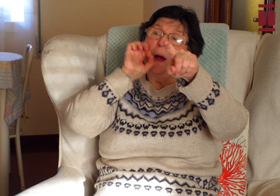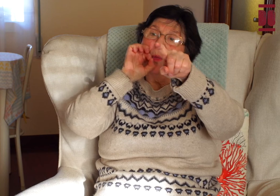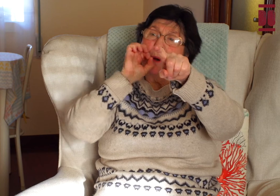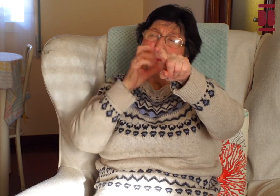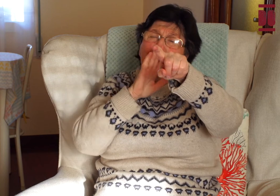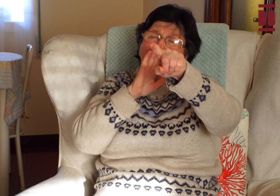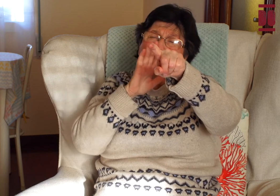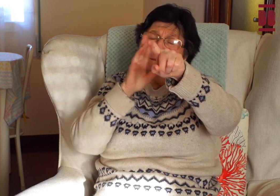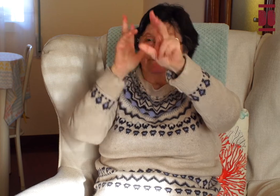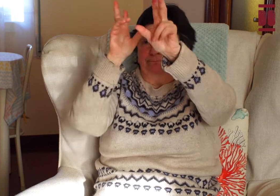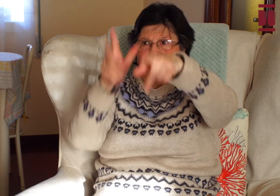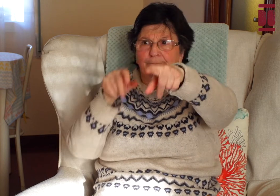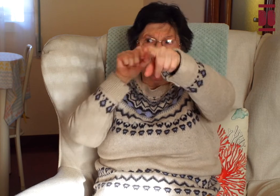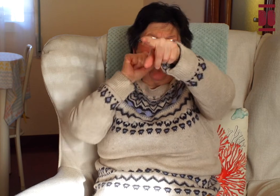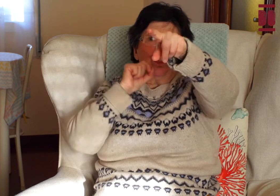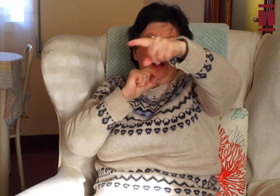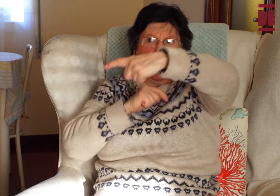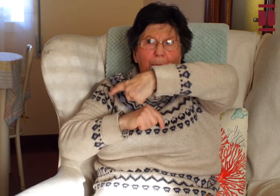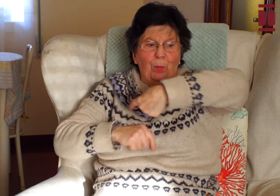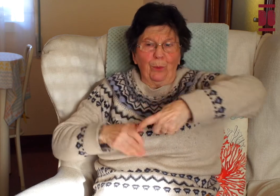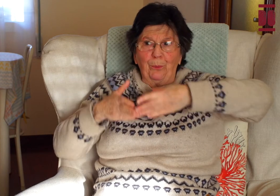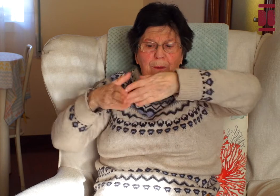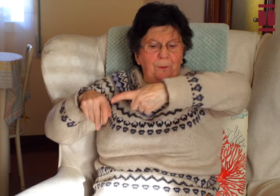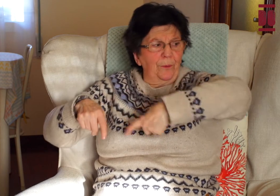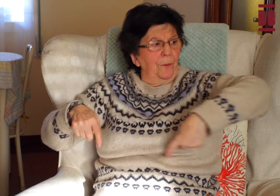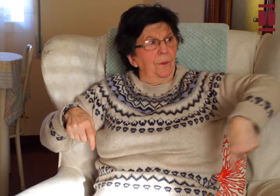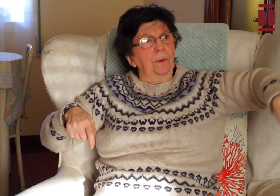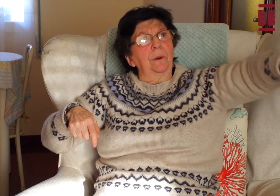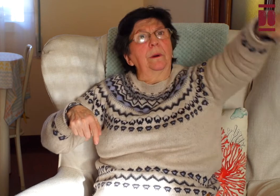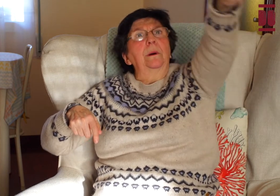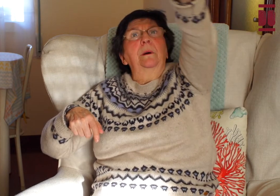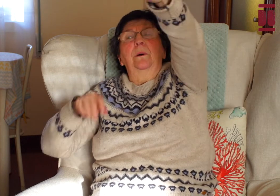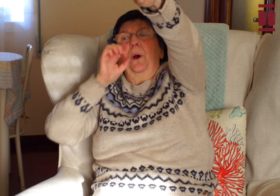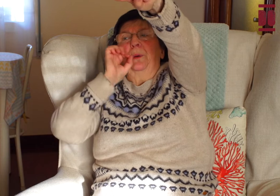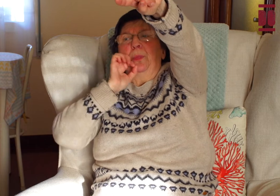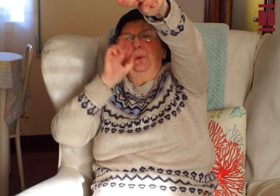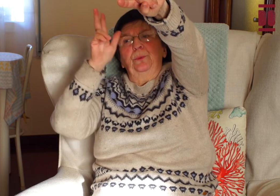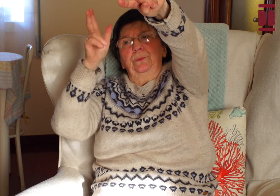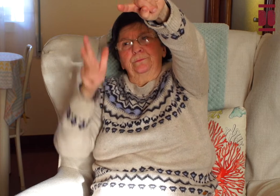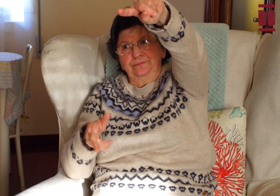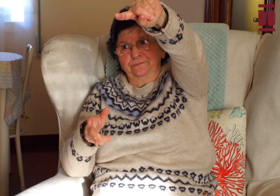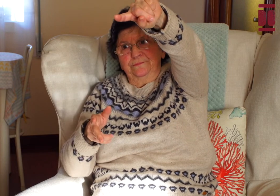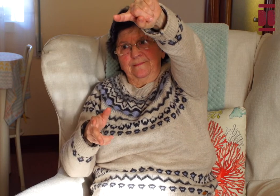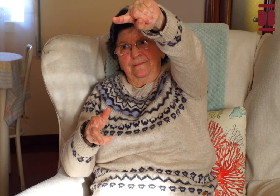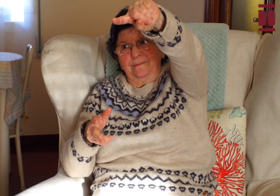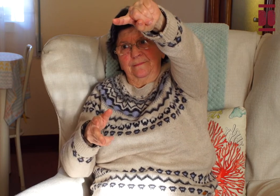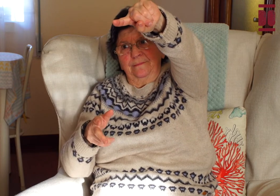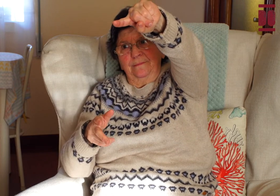hasta llegar a Oviedo. Y allí murió. Había llegado a Oviedo navegando, recorriendo de la costa española. Y allí murió.